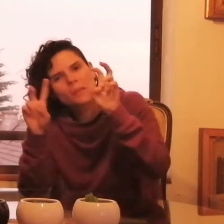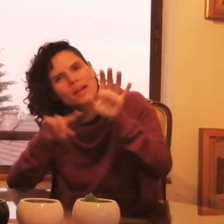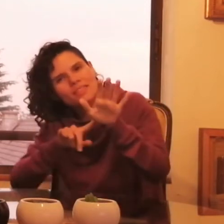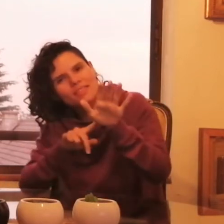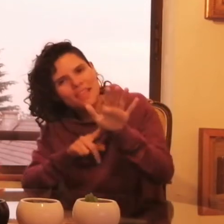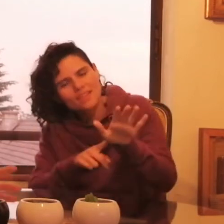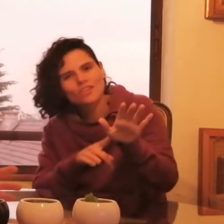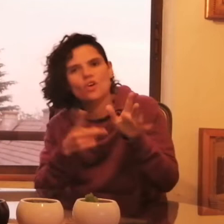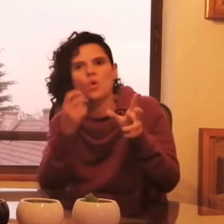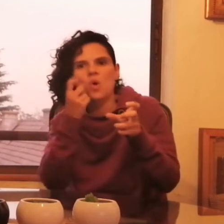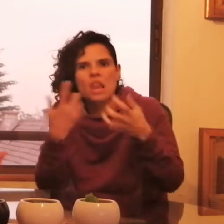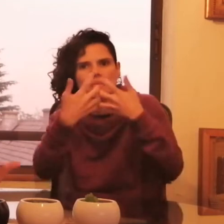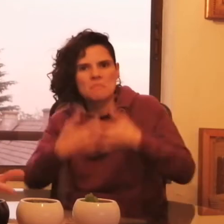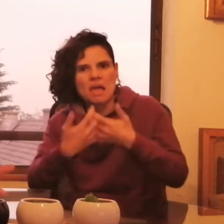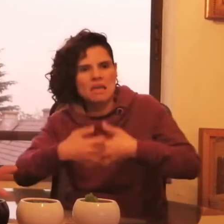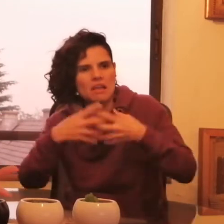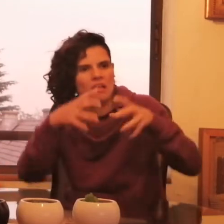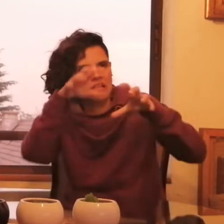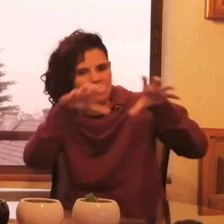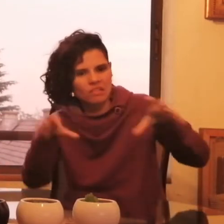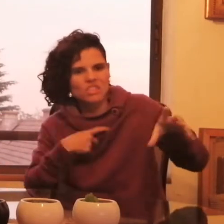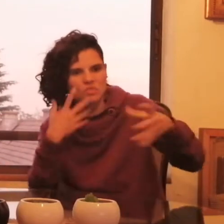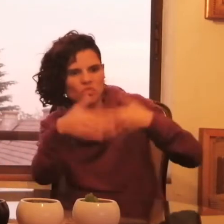están todas las máquinas y que tienes que saber cómo funcionan y obviamente no te